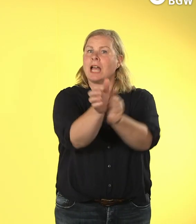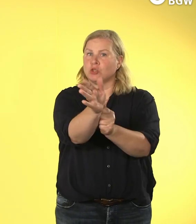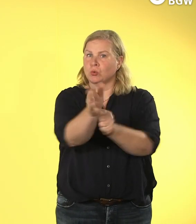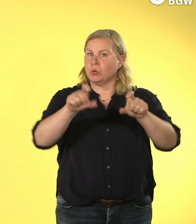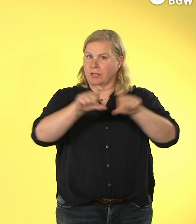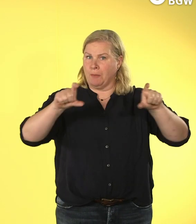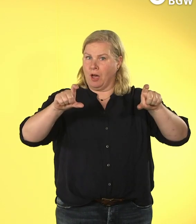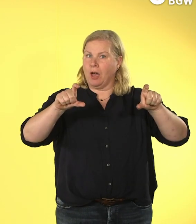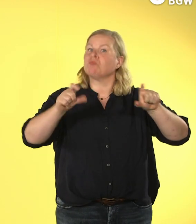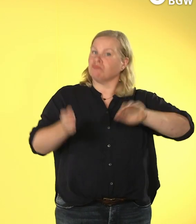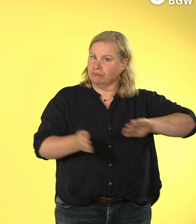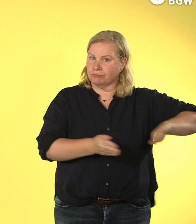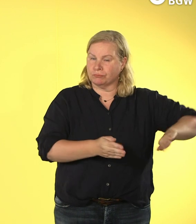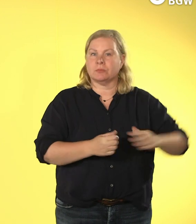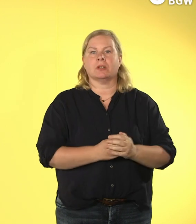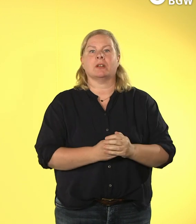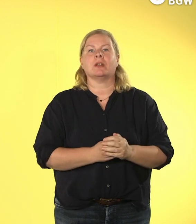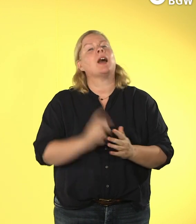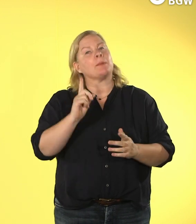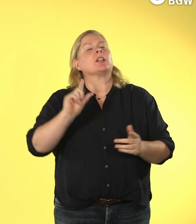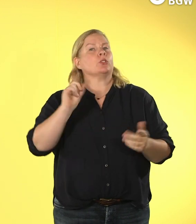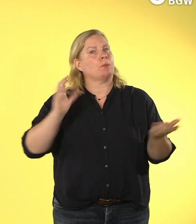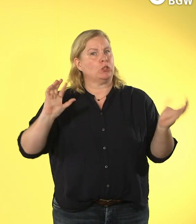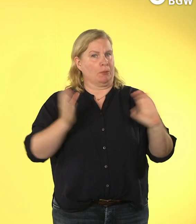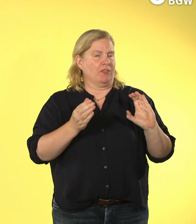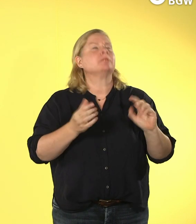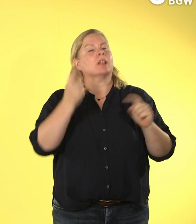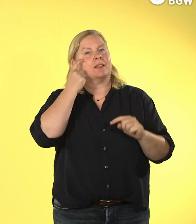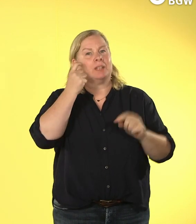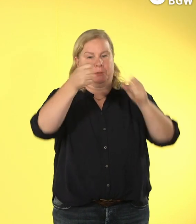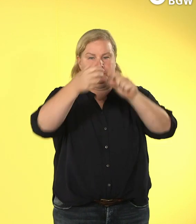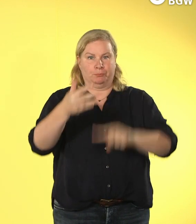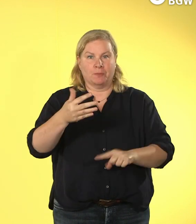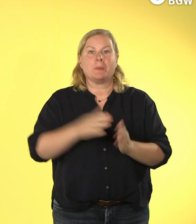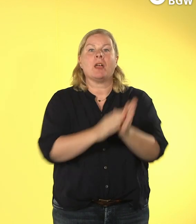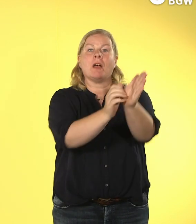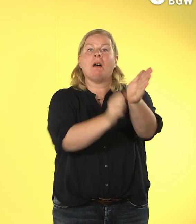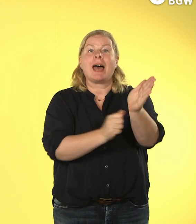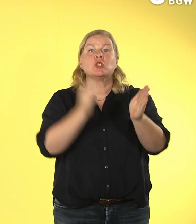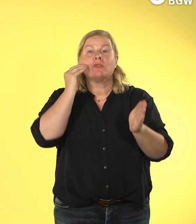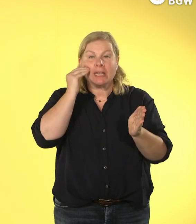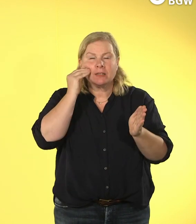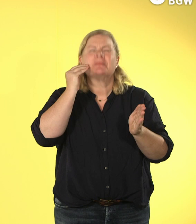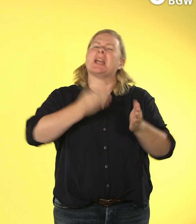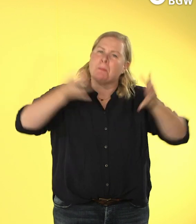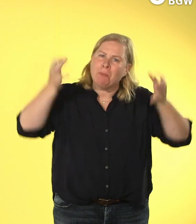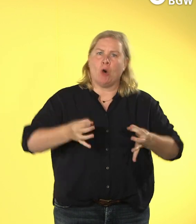Damit zusammengefasst diese Tipps: Man sollte Handschuhe nur tragen, wenn es erforderlich ist. Die Hände sollten trocken sein.